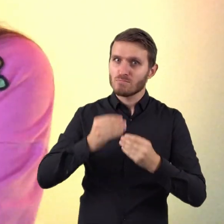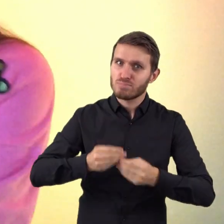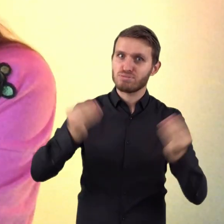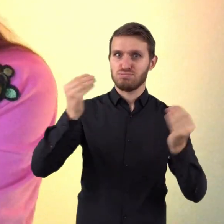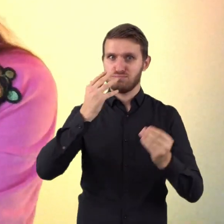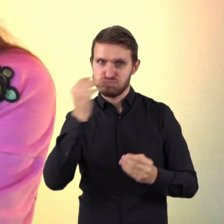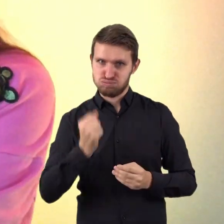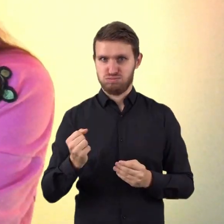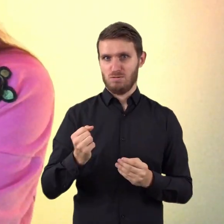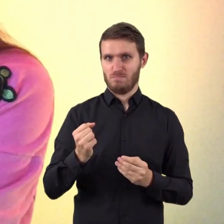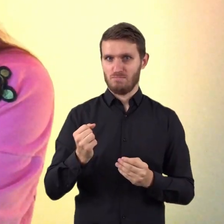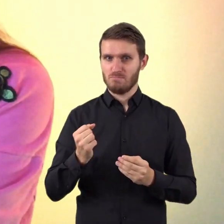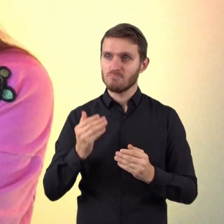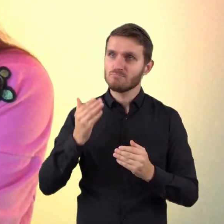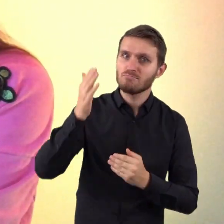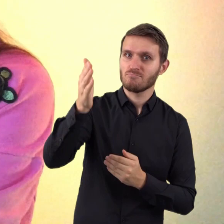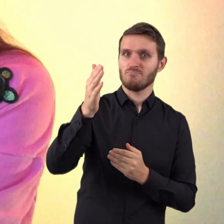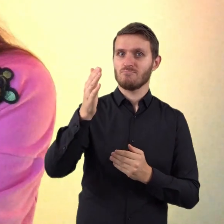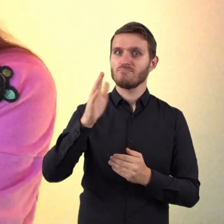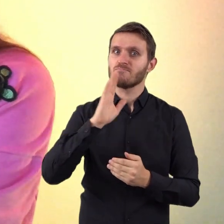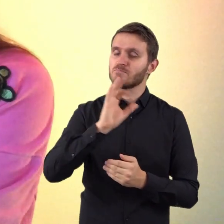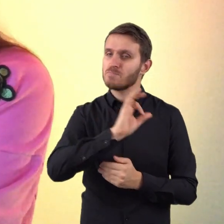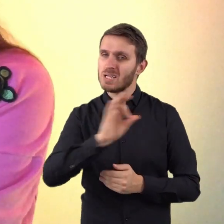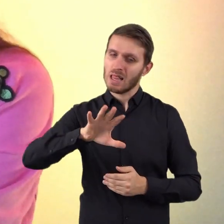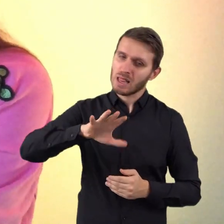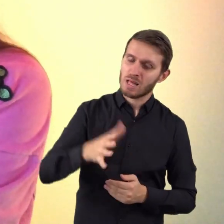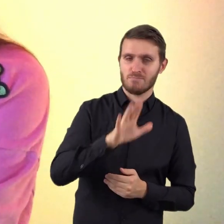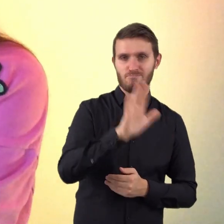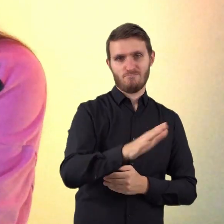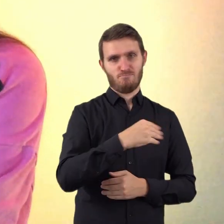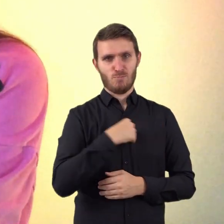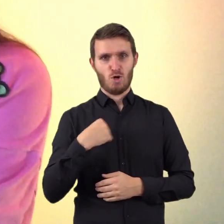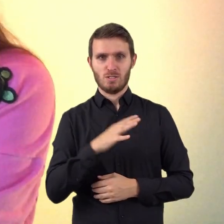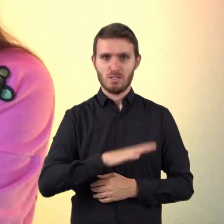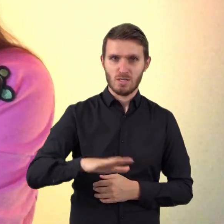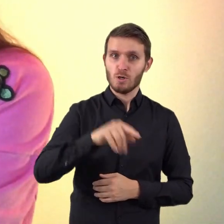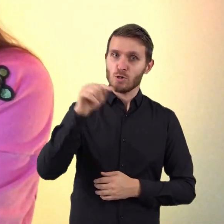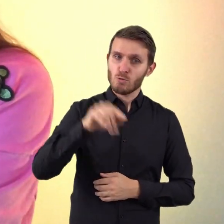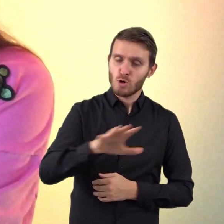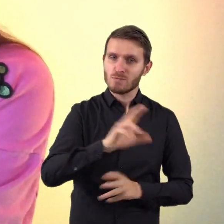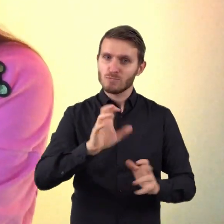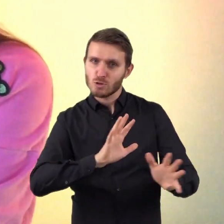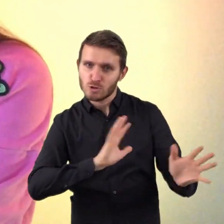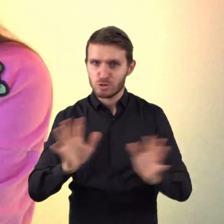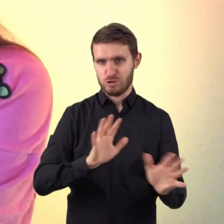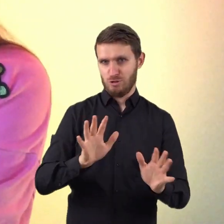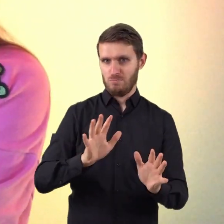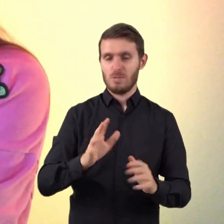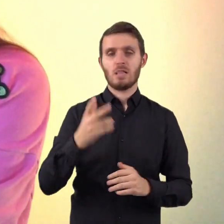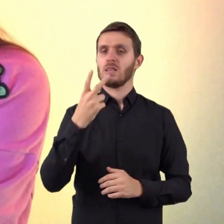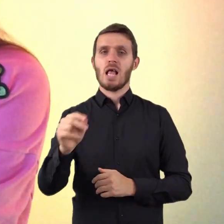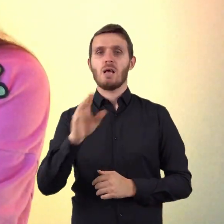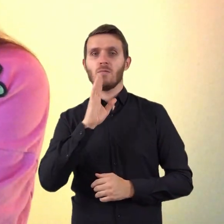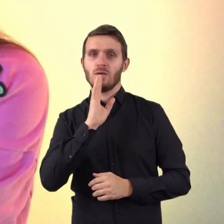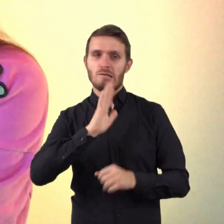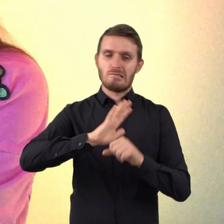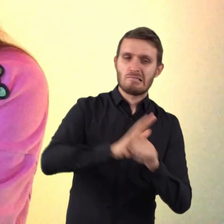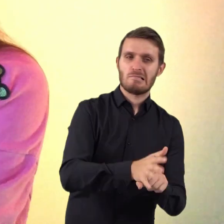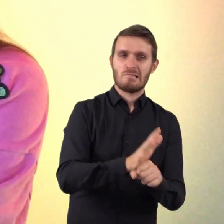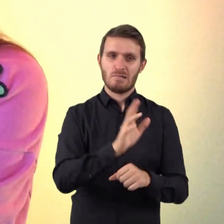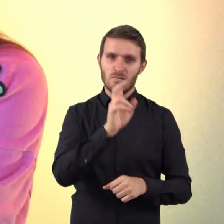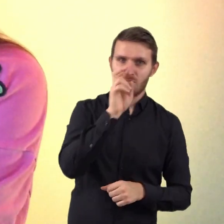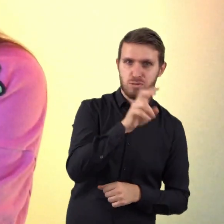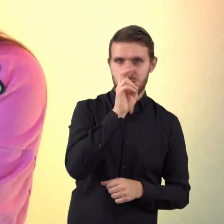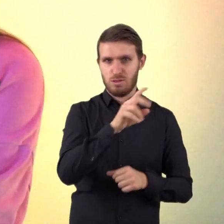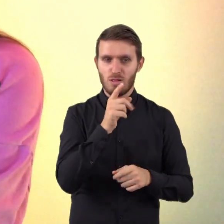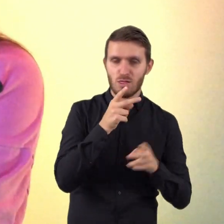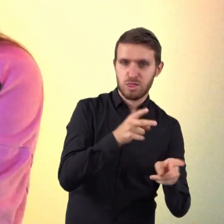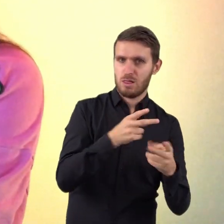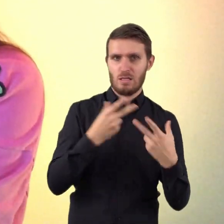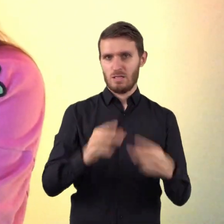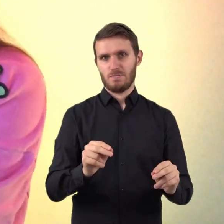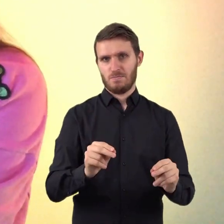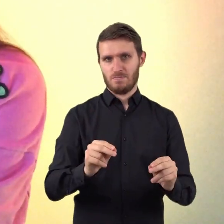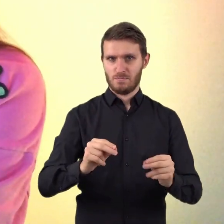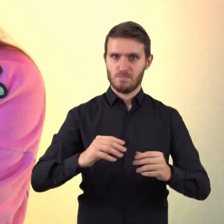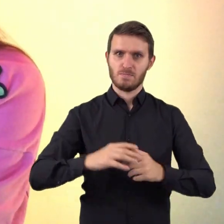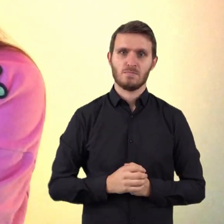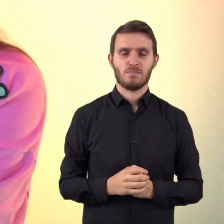Jakiejś specyficznej estetyki charakterystycznej dla Polaków, którą należałoby raczej pielęgnować niż ją potępiać i z niej drwić.